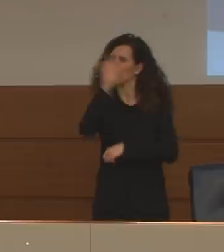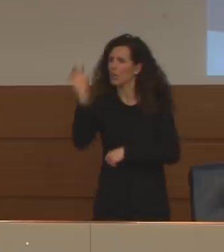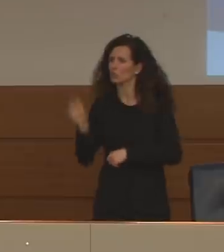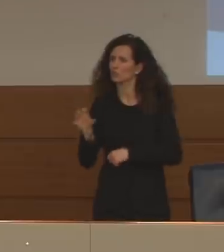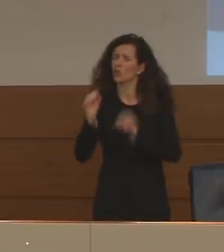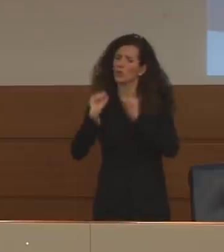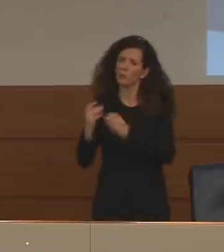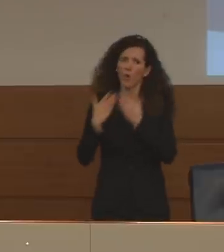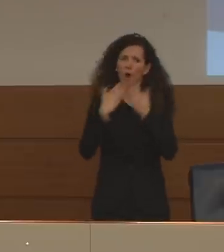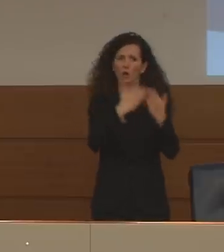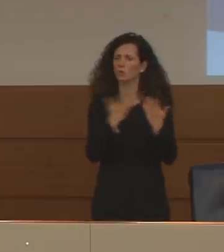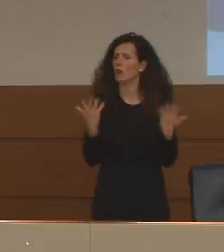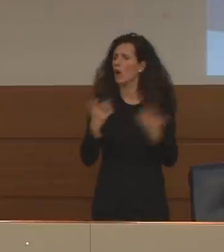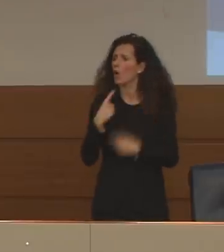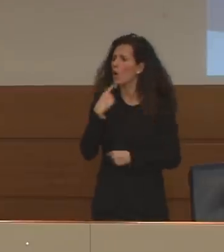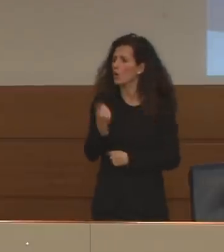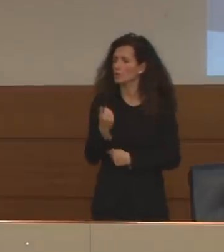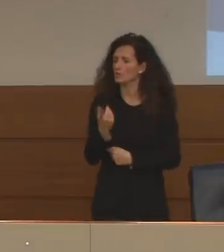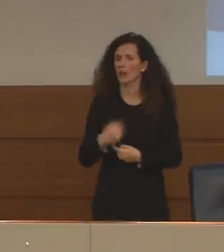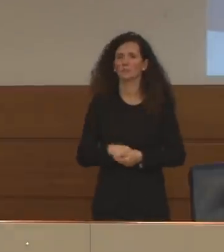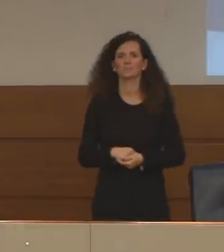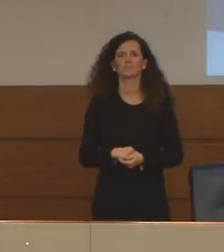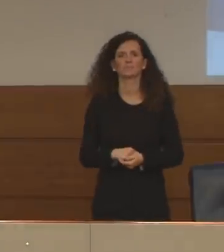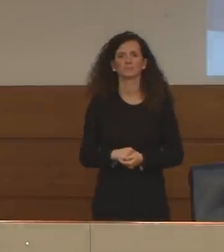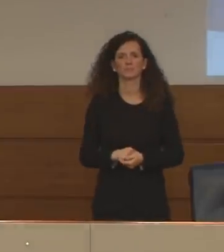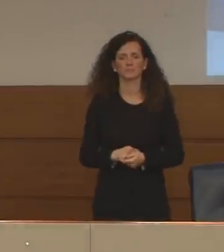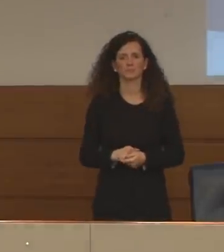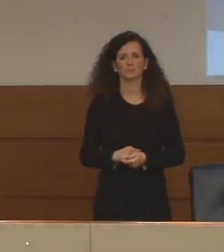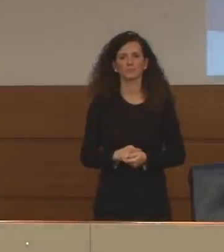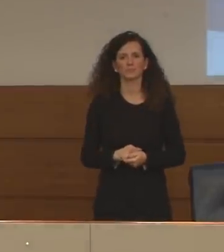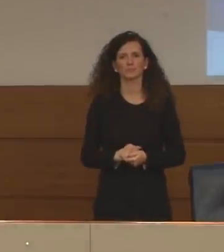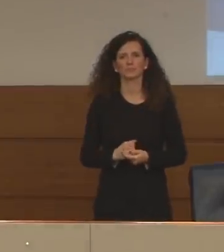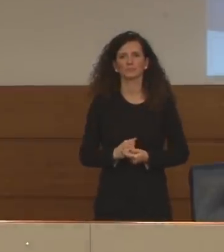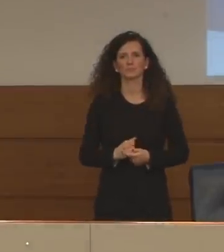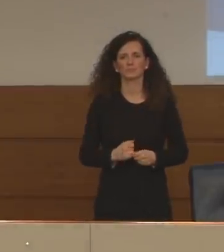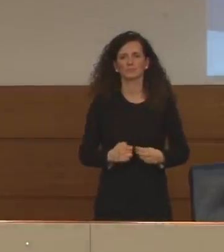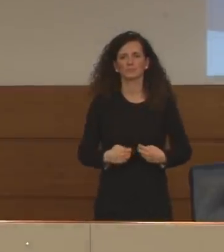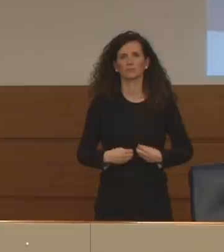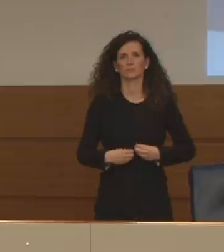situazione. Questa è una richiesta che alla